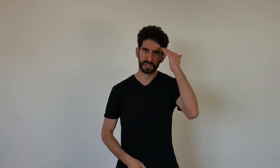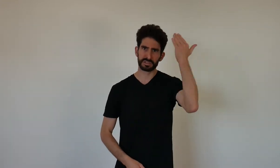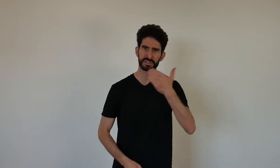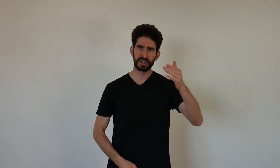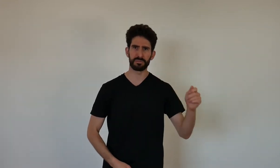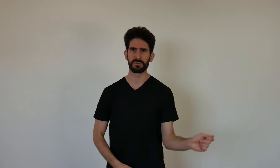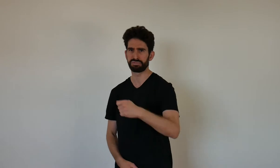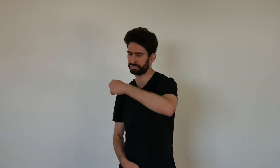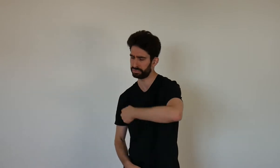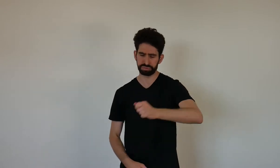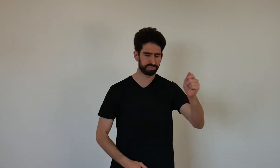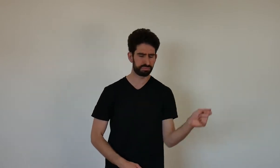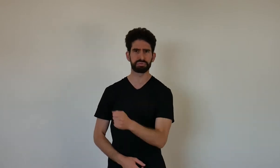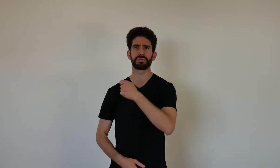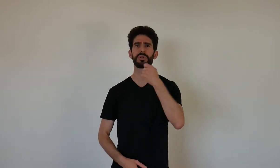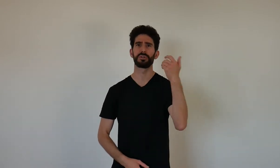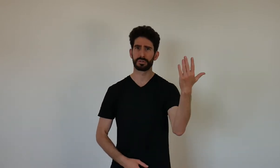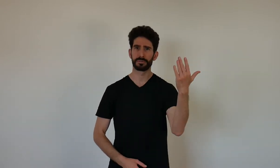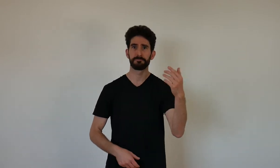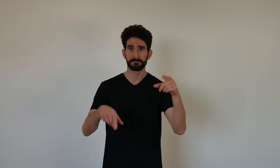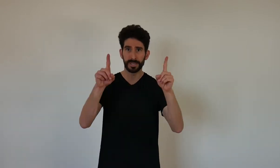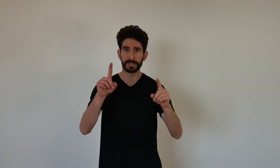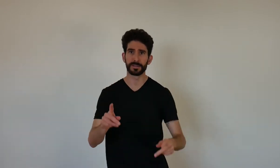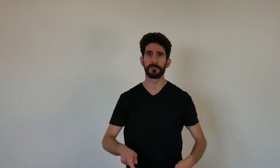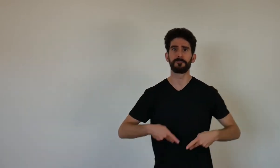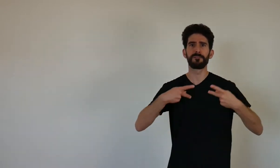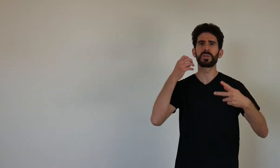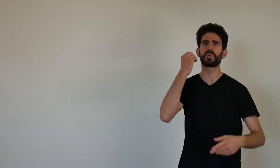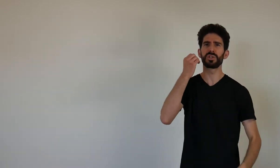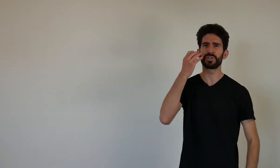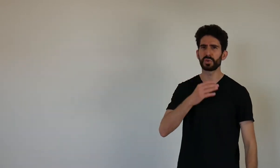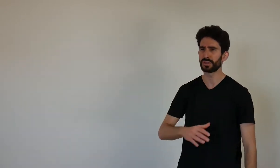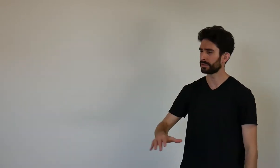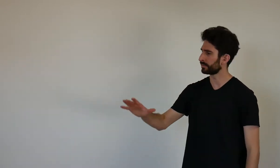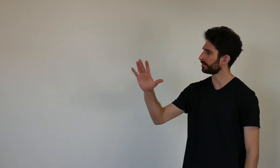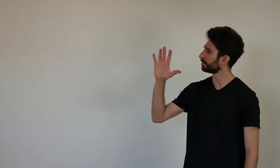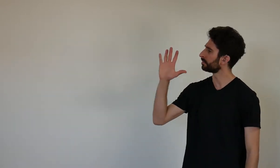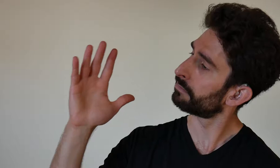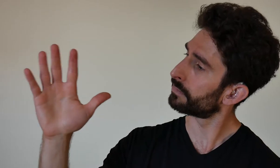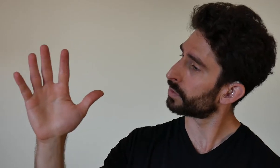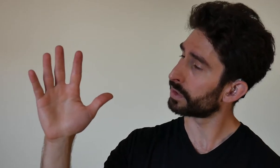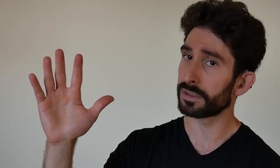Ce célèbre tennisman joue de la main gauche alors que dans la vie quotidienne, c'est la main droite.